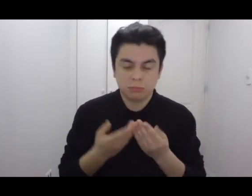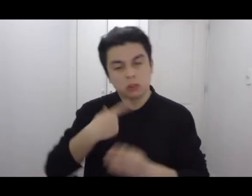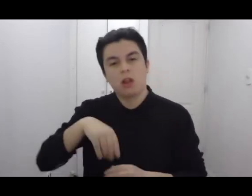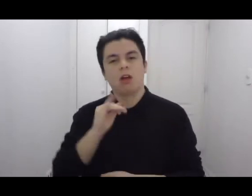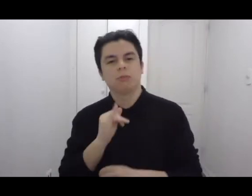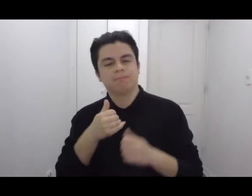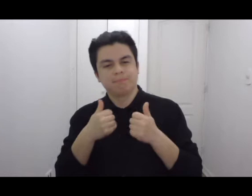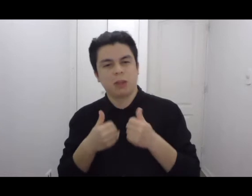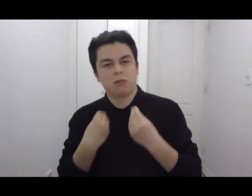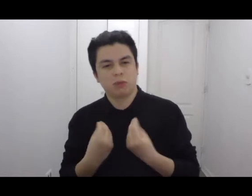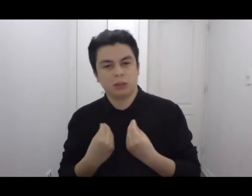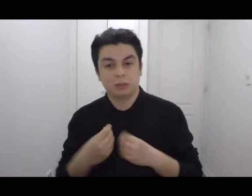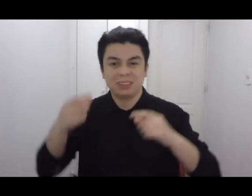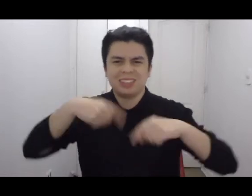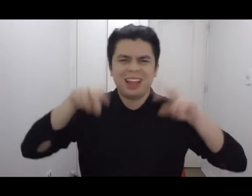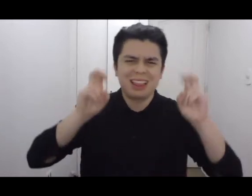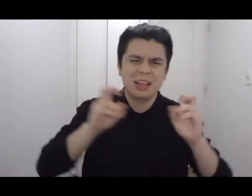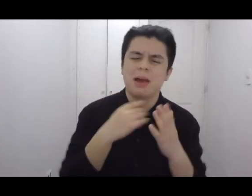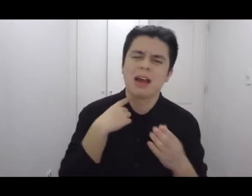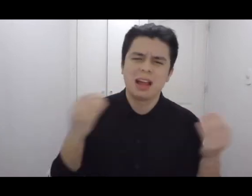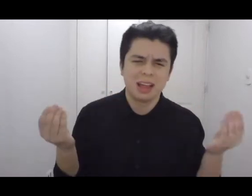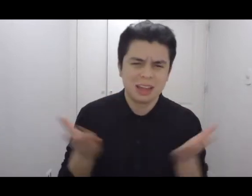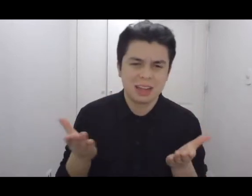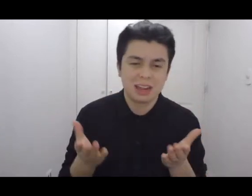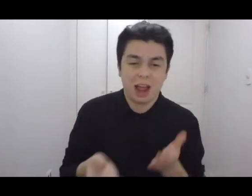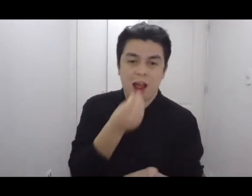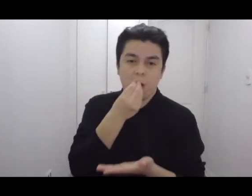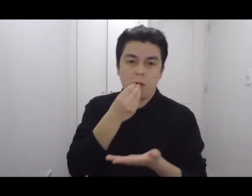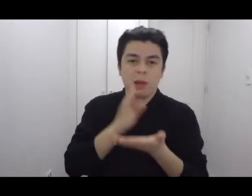la idea era hablar de la alimentación como algo primordial para la salud de la gente